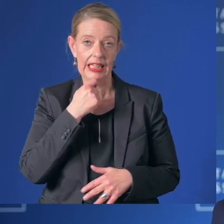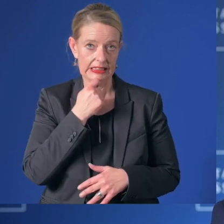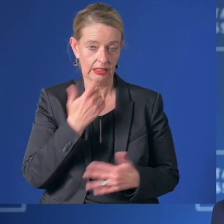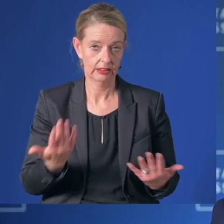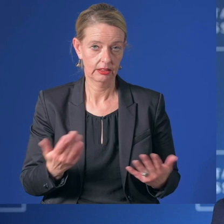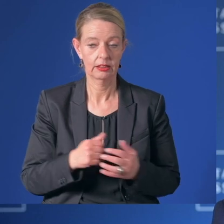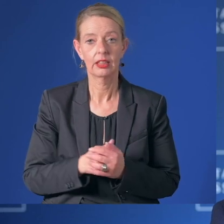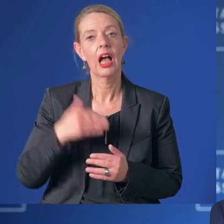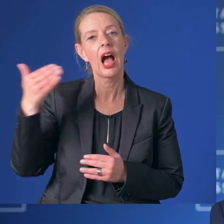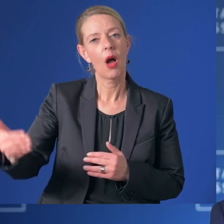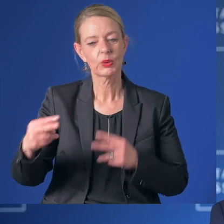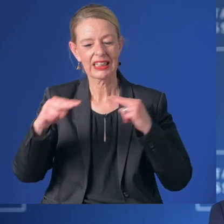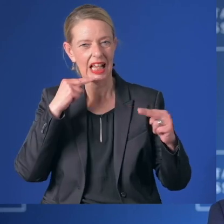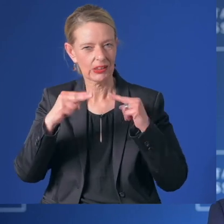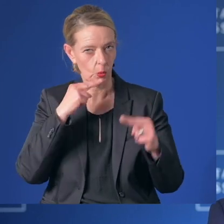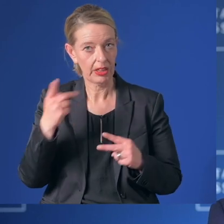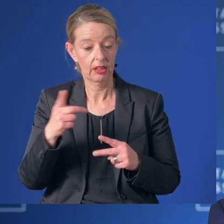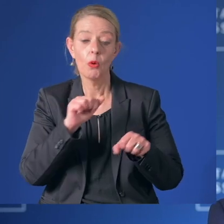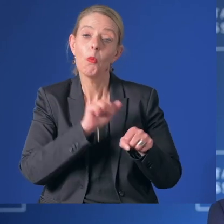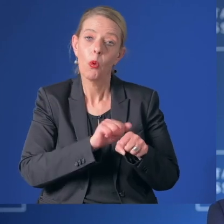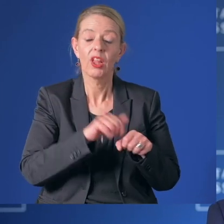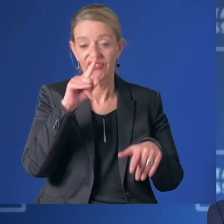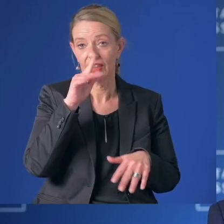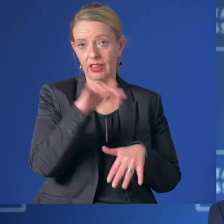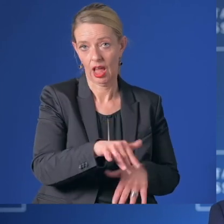Die Außengastronomie kann unter bestimmten Hygienevorschriften